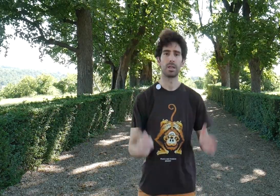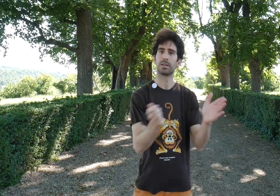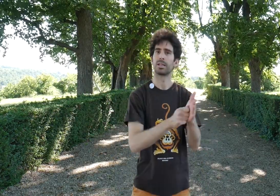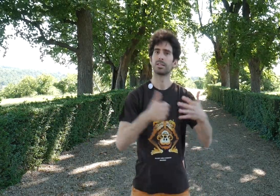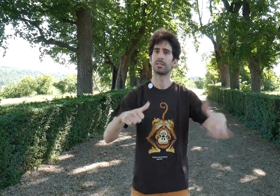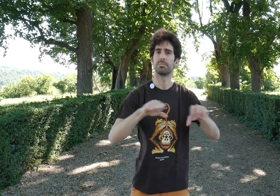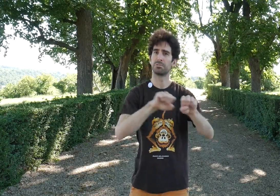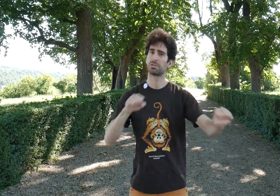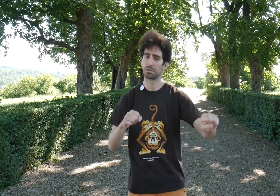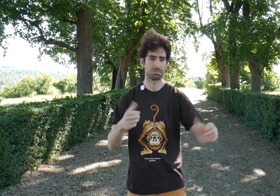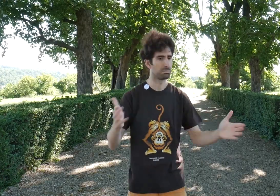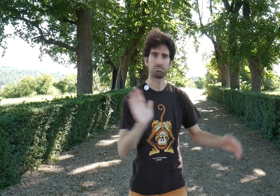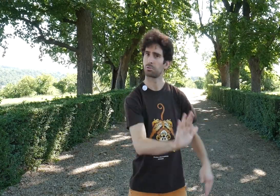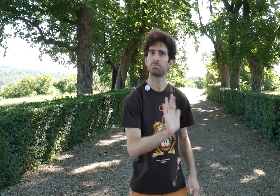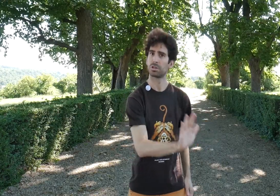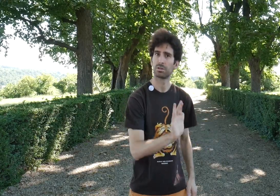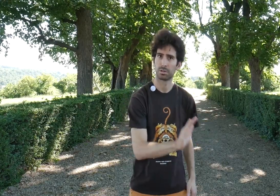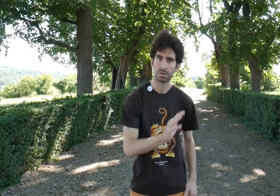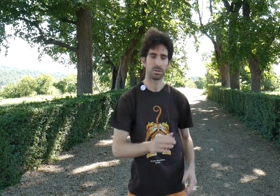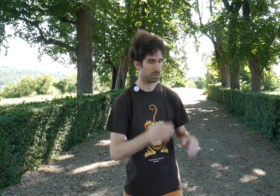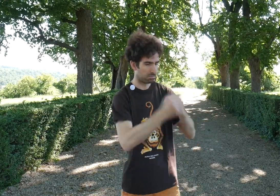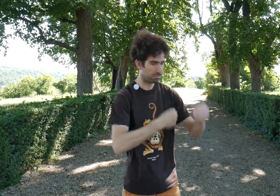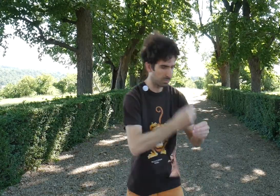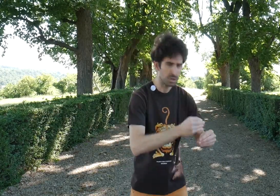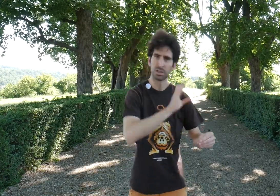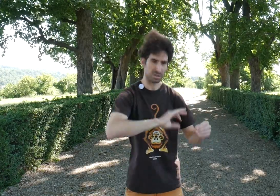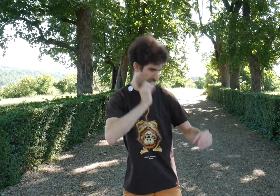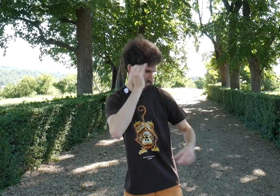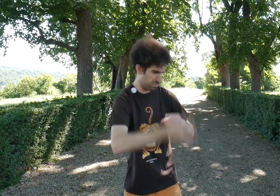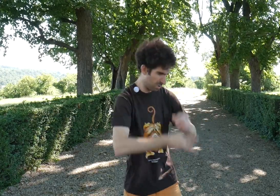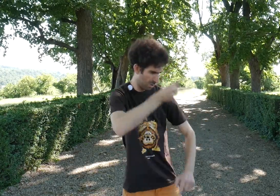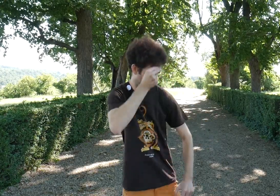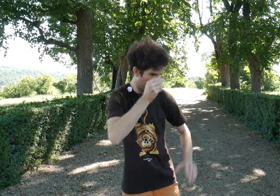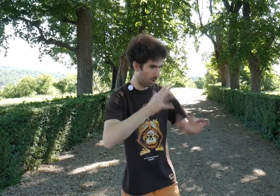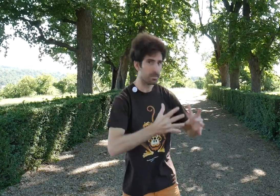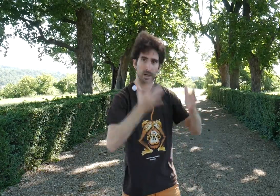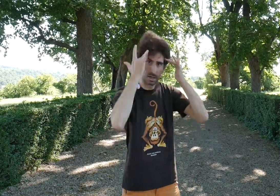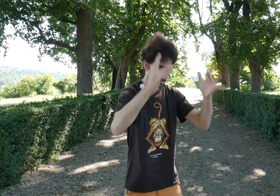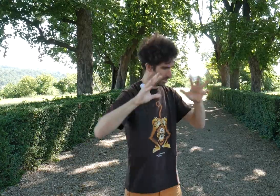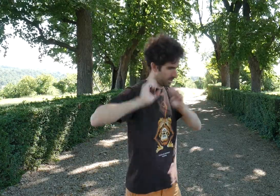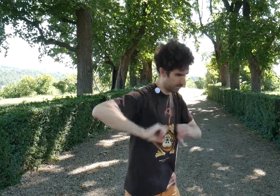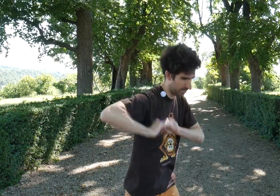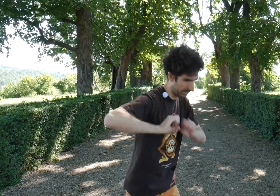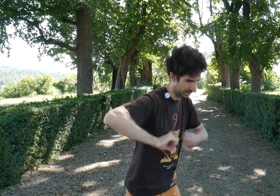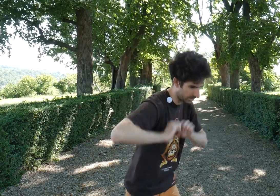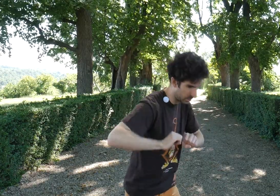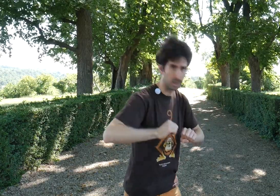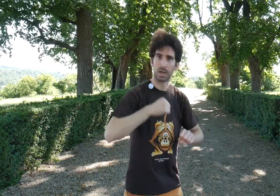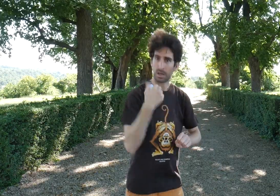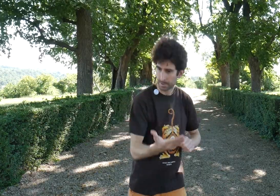Au 16ème siècle, c'était comme ça. Comment comprendre le monde ? En passant par les expériences, l'expérimentation et après,